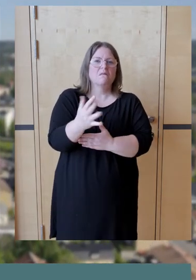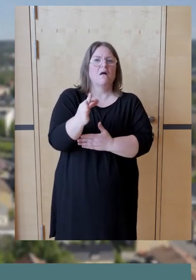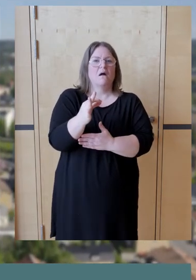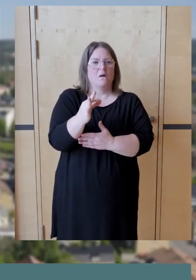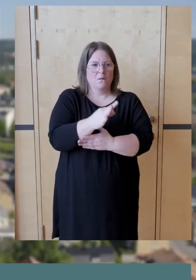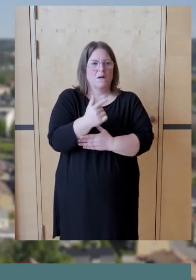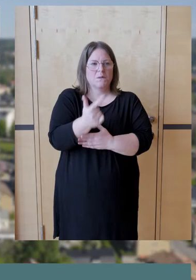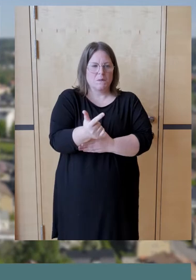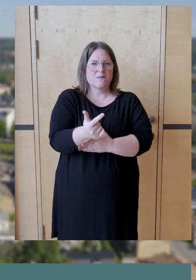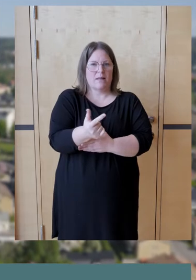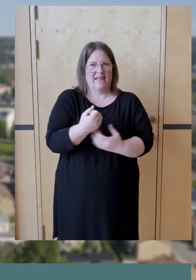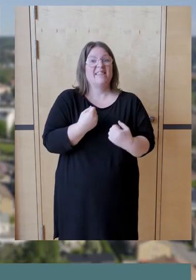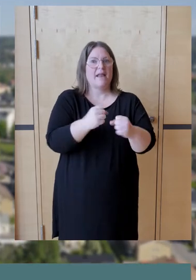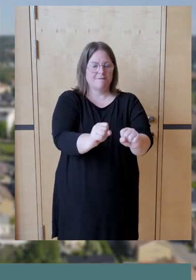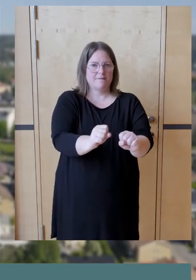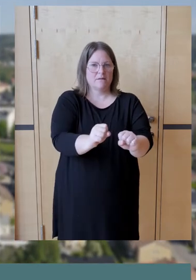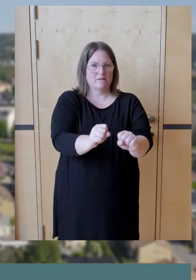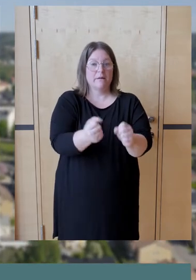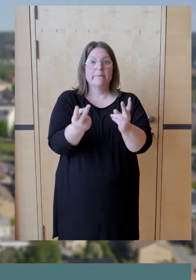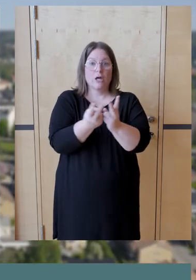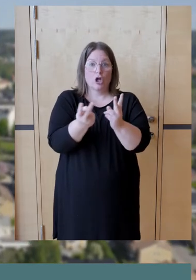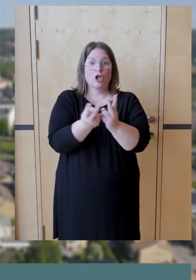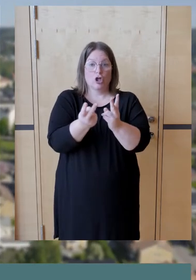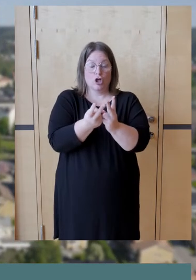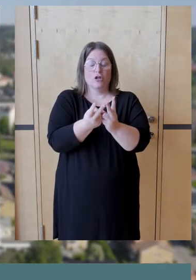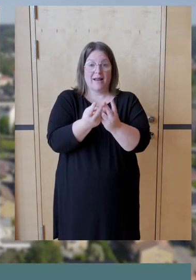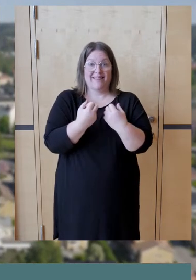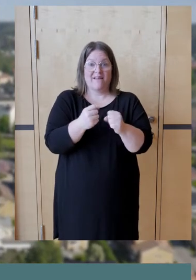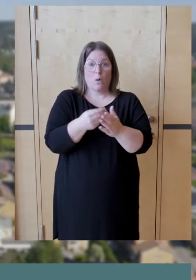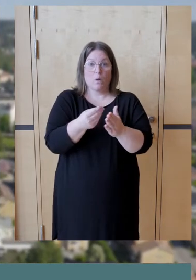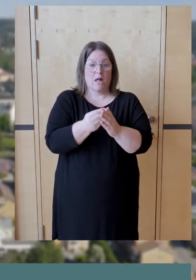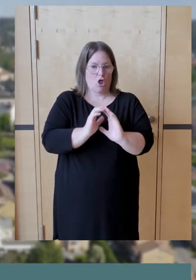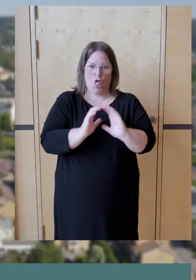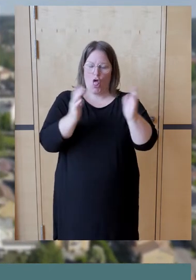Det innebär ökade driftkostnader på Socialnämnden med ytterligare 50 miljoner